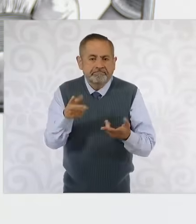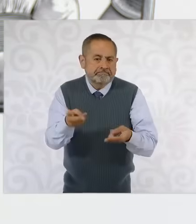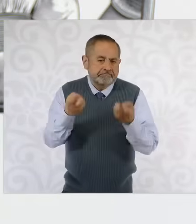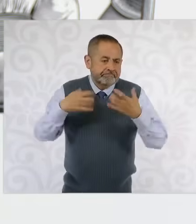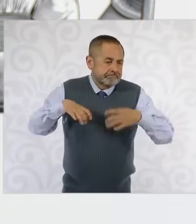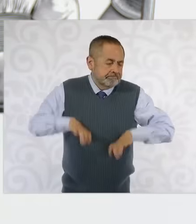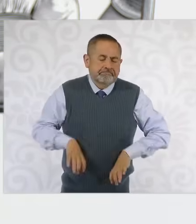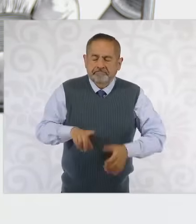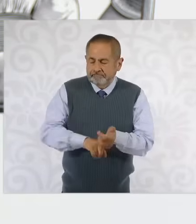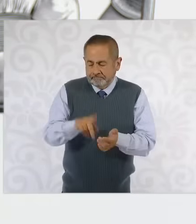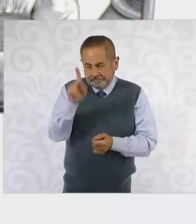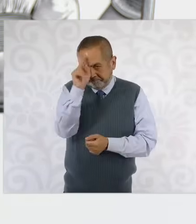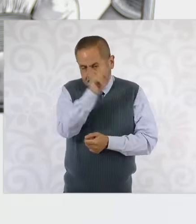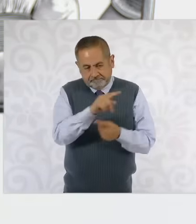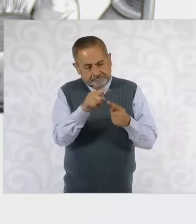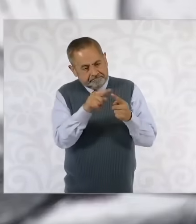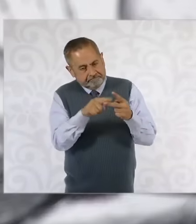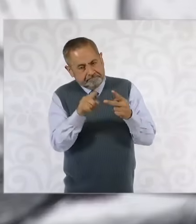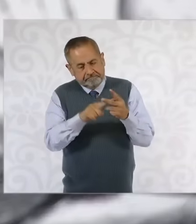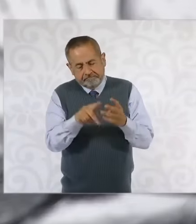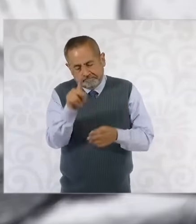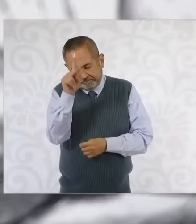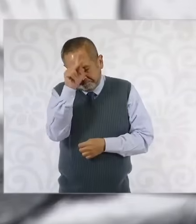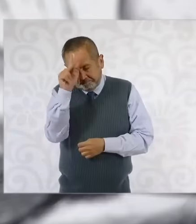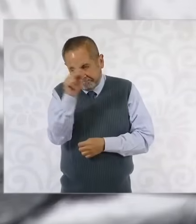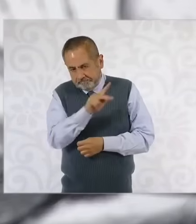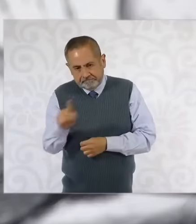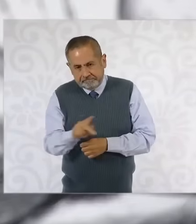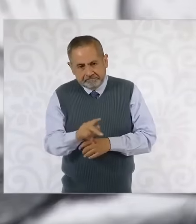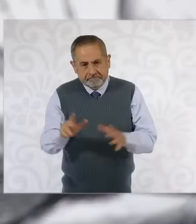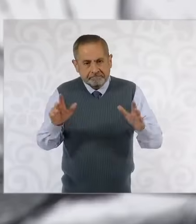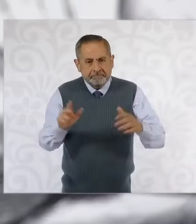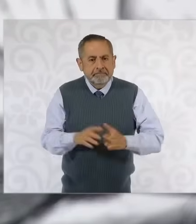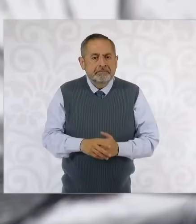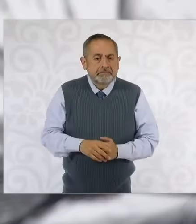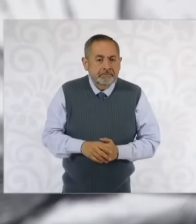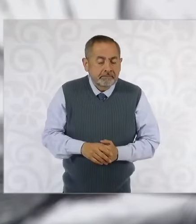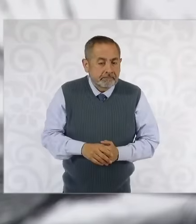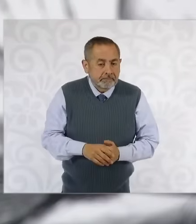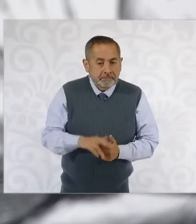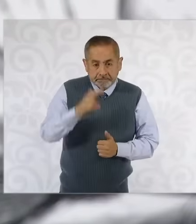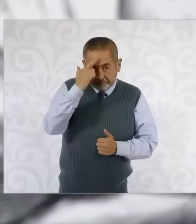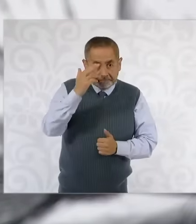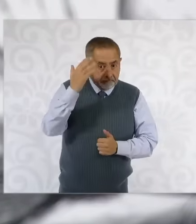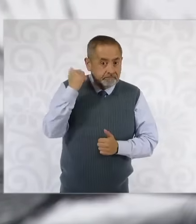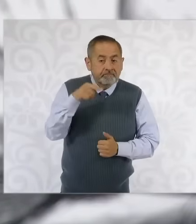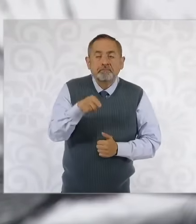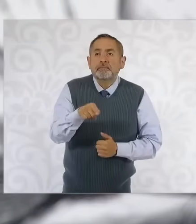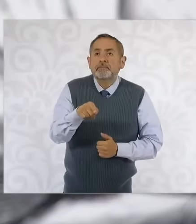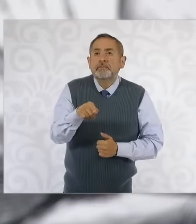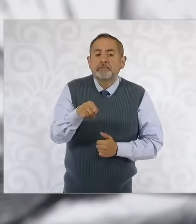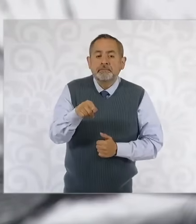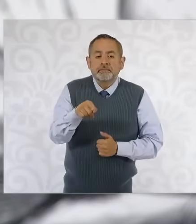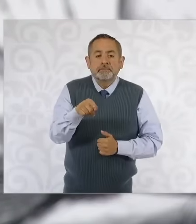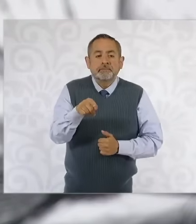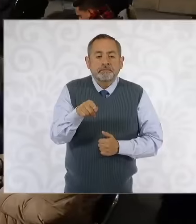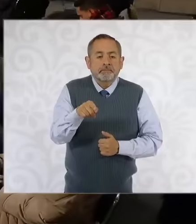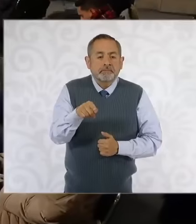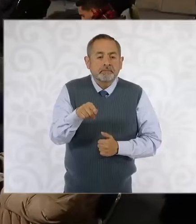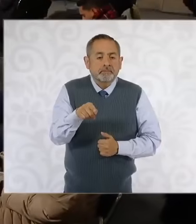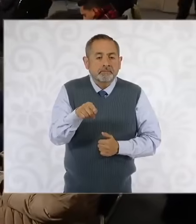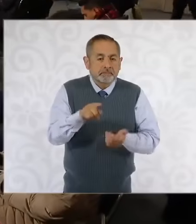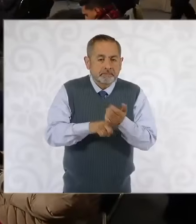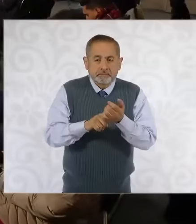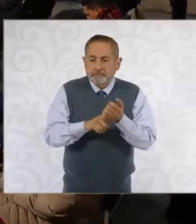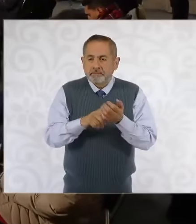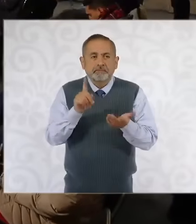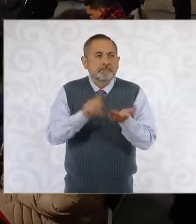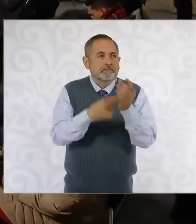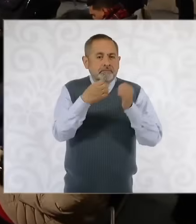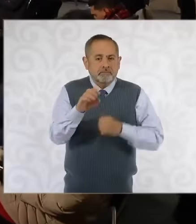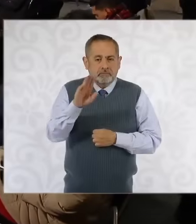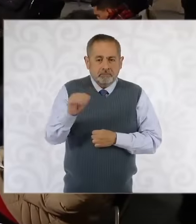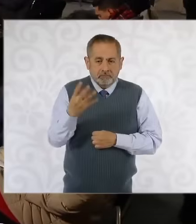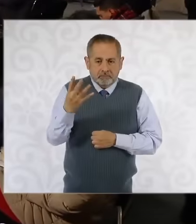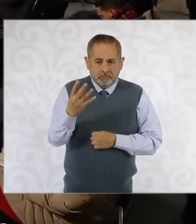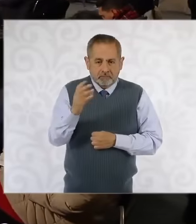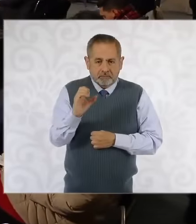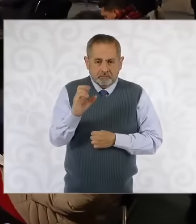ello porque cuando se hizo el después de la crisis del 94 que se echaron la culpa entre